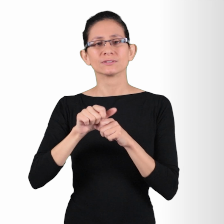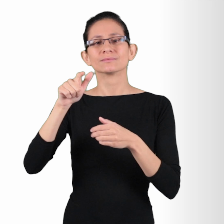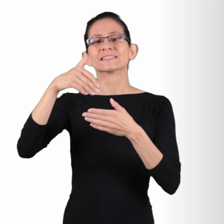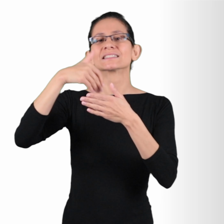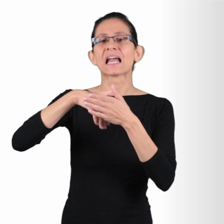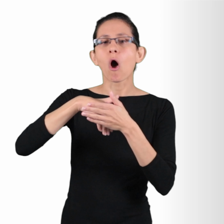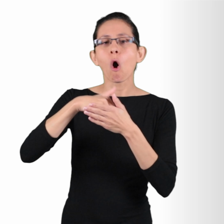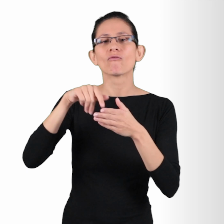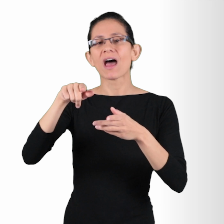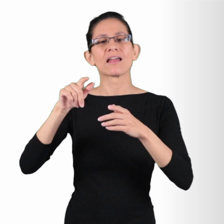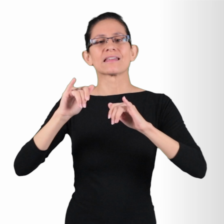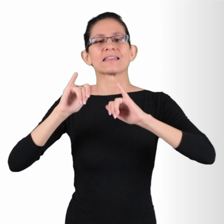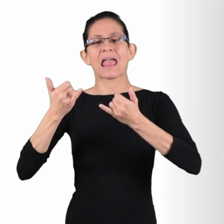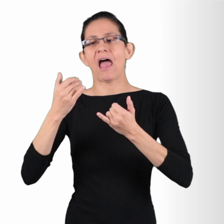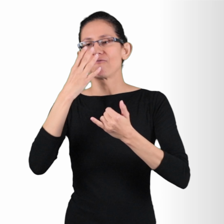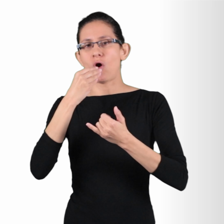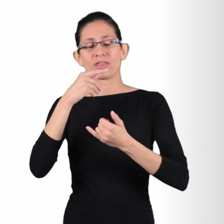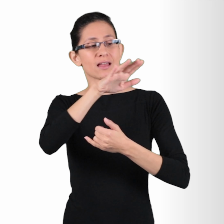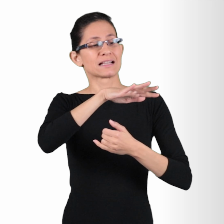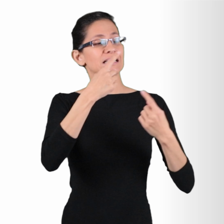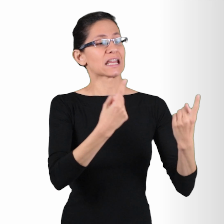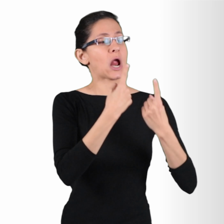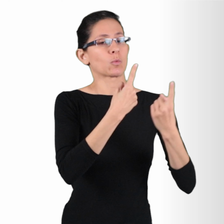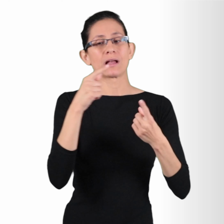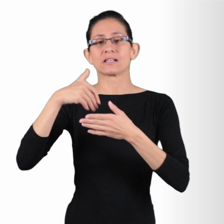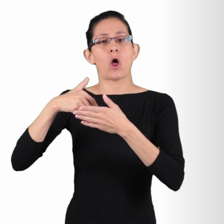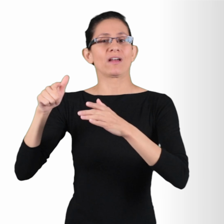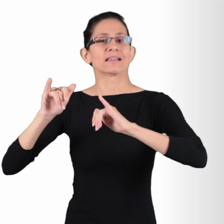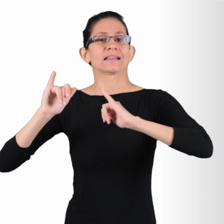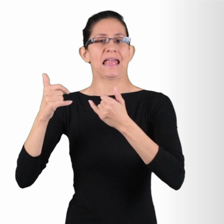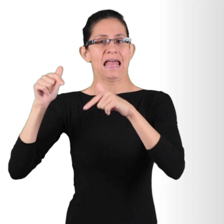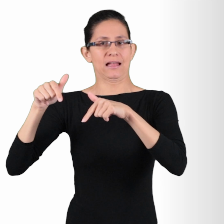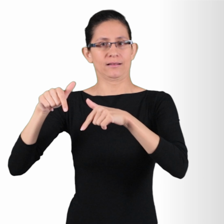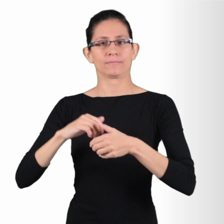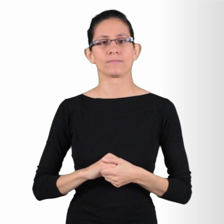Formy zachowania, na przykład tego jak silnie reagujemy w danej sytuacji.